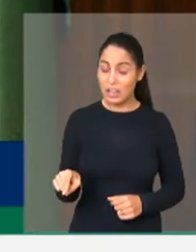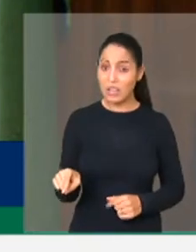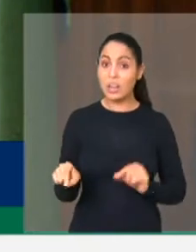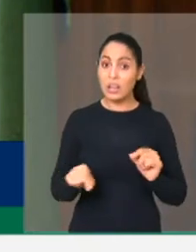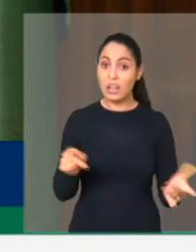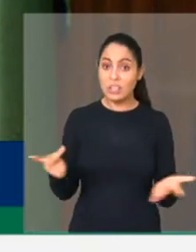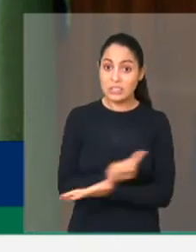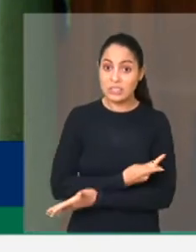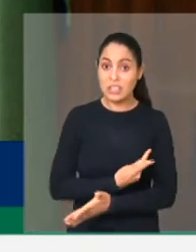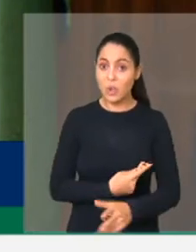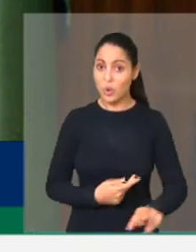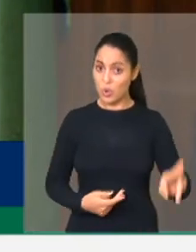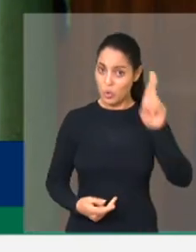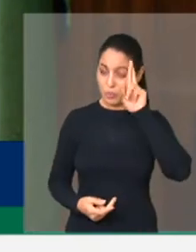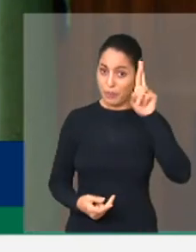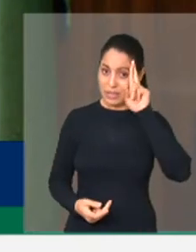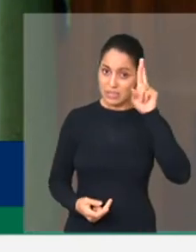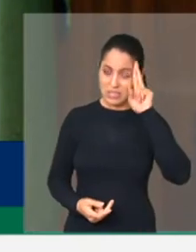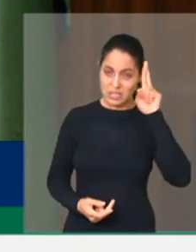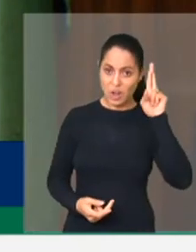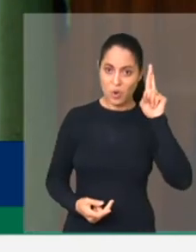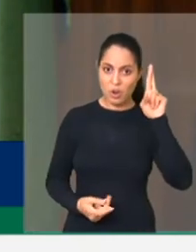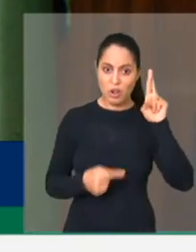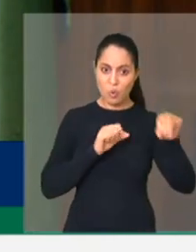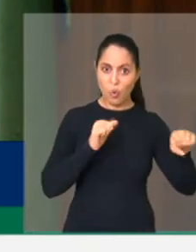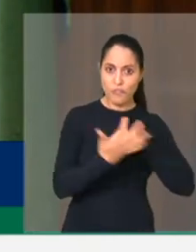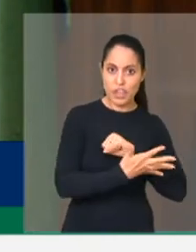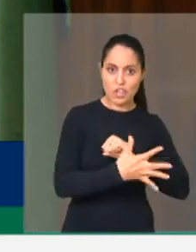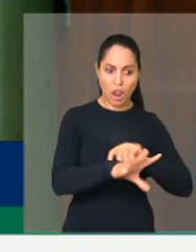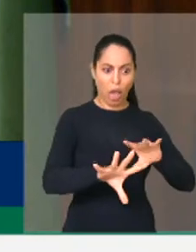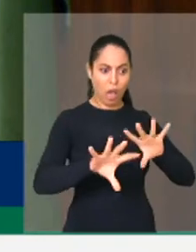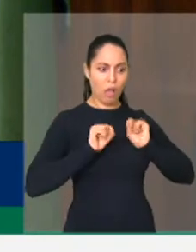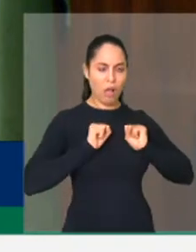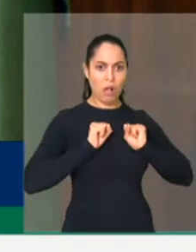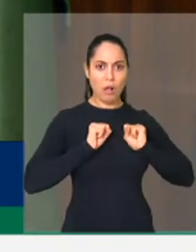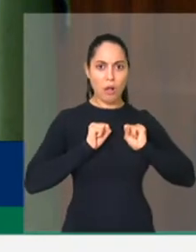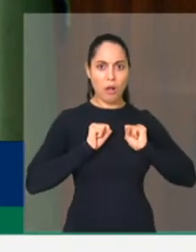REALIDADE DAS PERIFERIAS, FAVELAS BRASILEIRAS DESSES TRABALHADORES QUE NÃO TÊM ACESSO AO AUXÍ